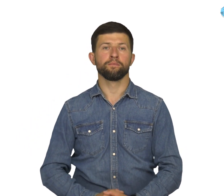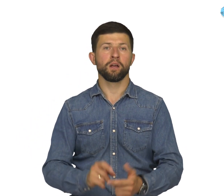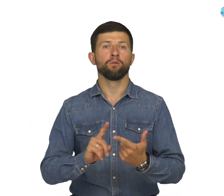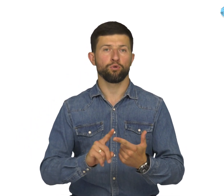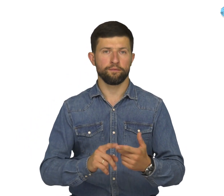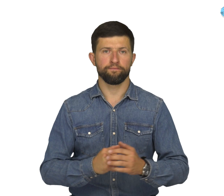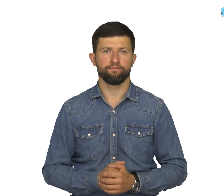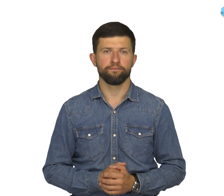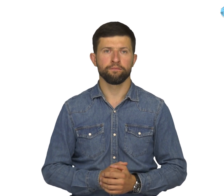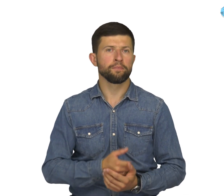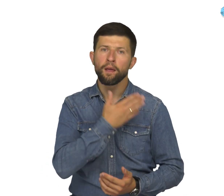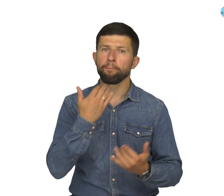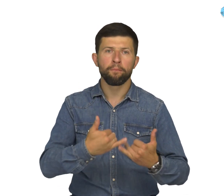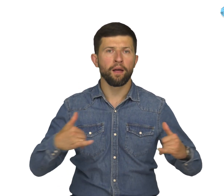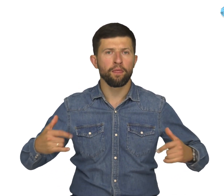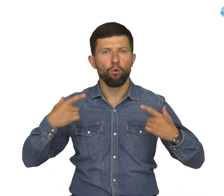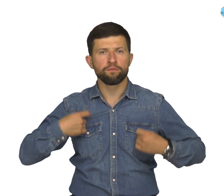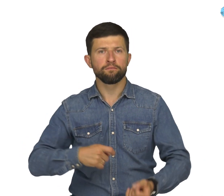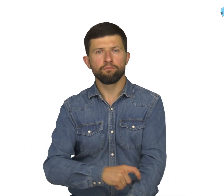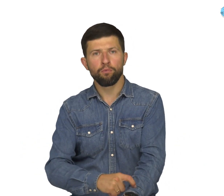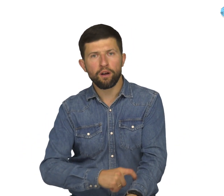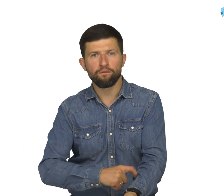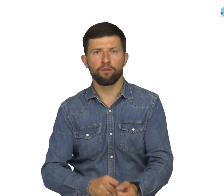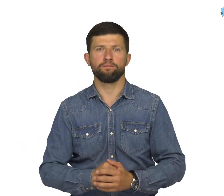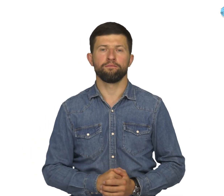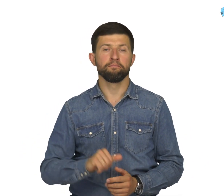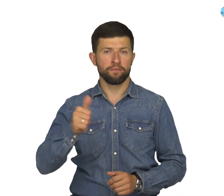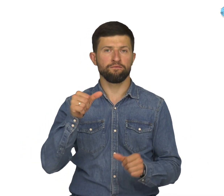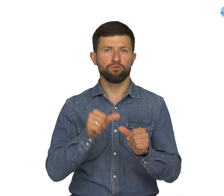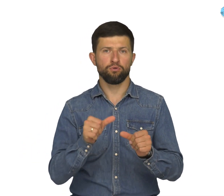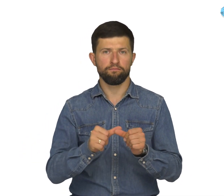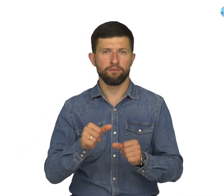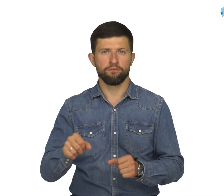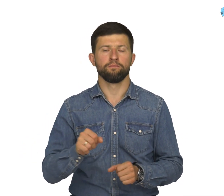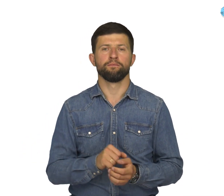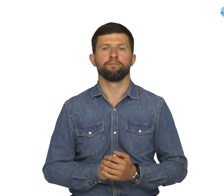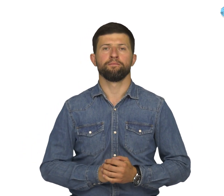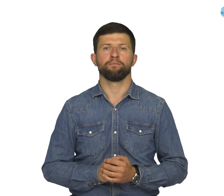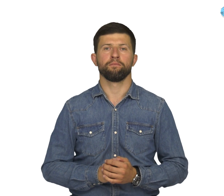2) nie ma innych osób spokrewnionych w pierwszym stopniu,